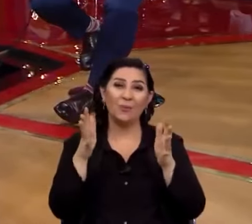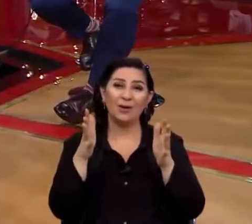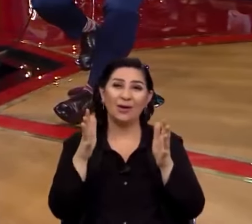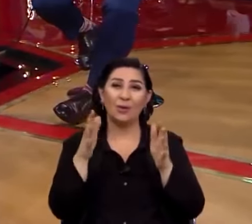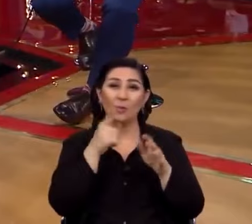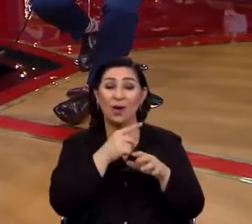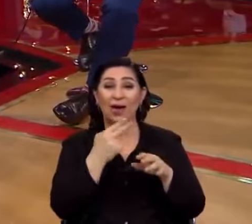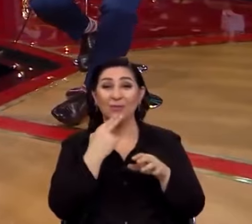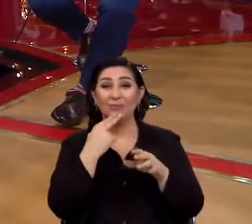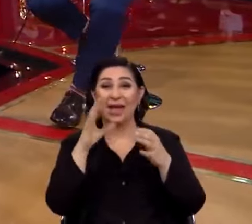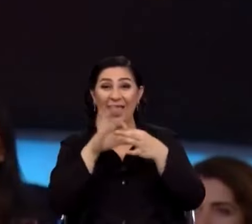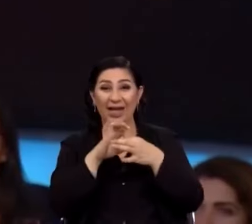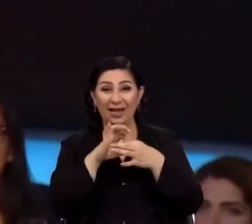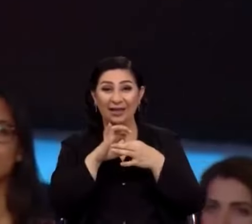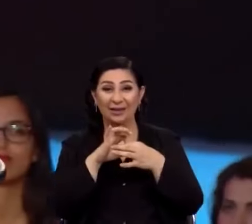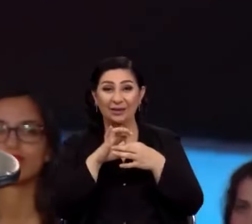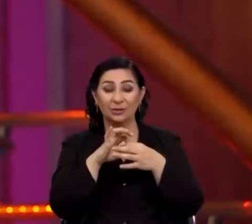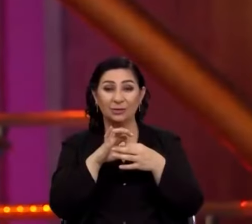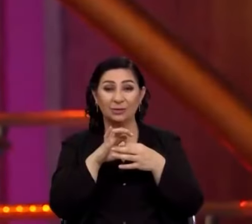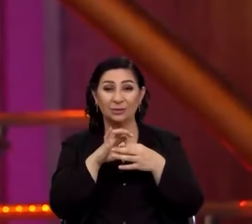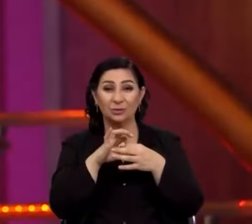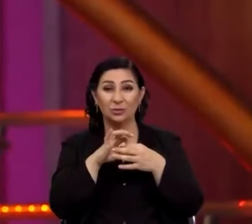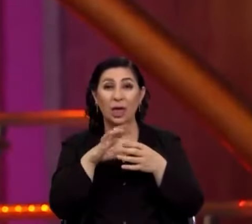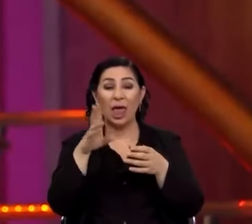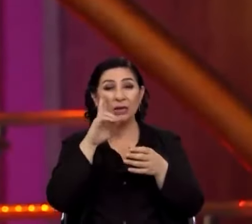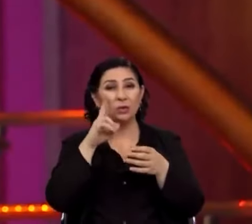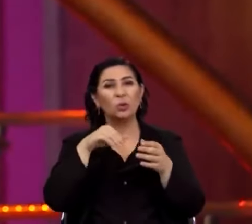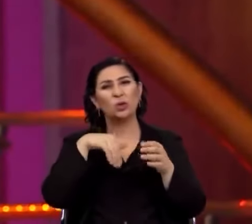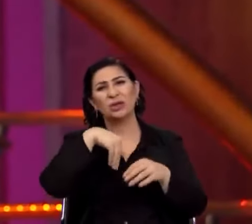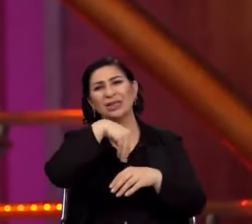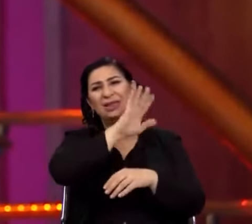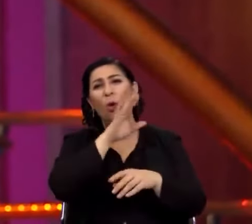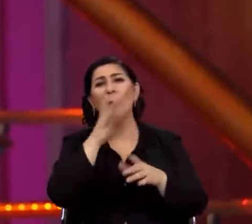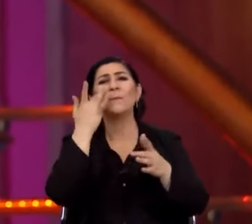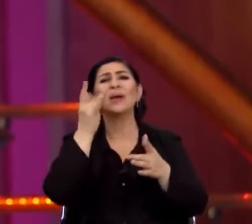hanımla ilgili ve onu çıkarmışlar O işte çok belli olmuyor hemen geri